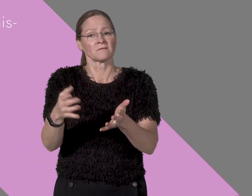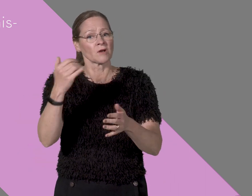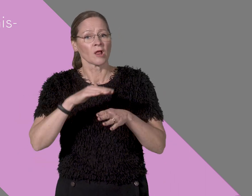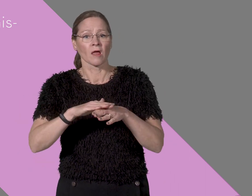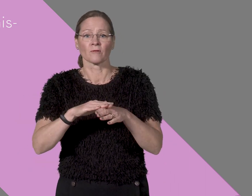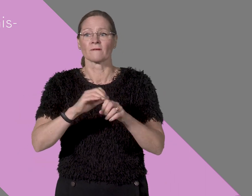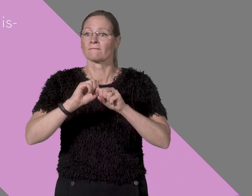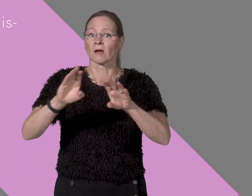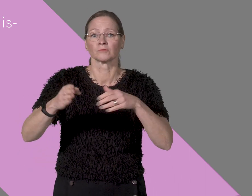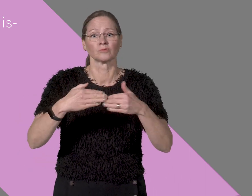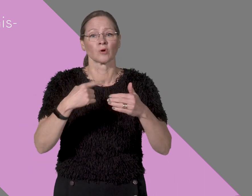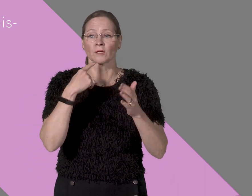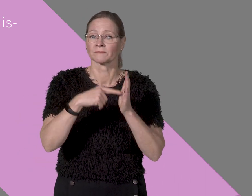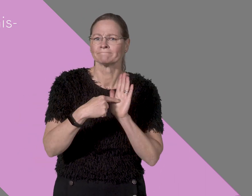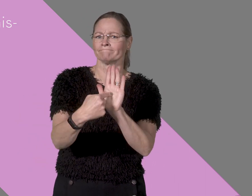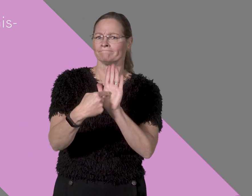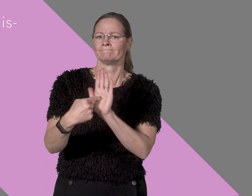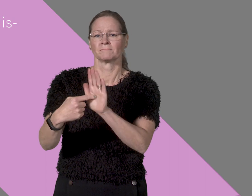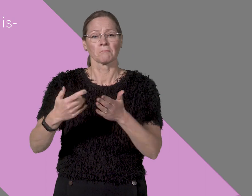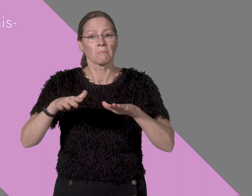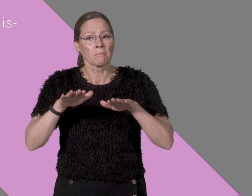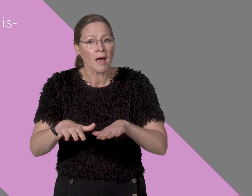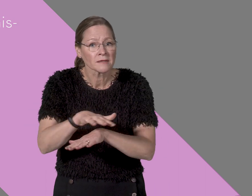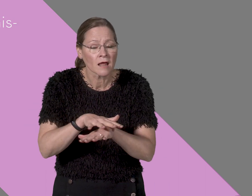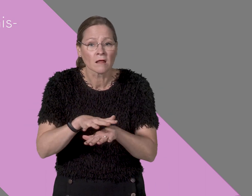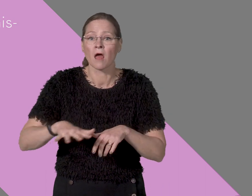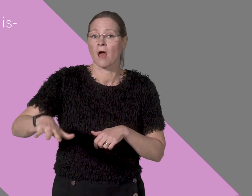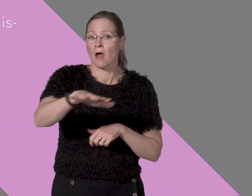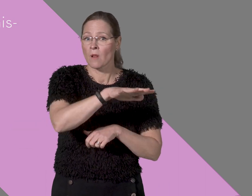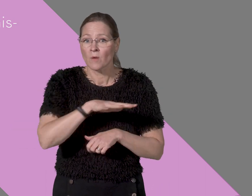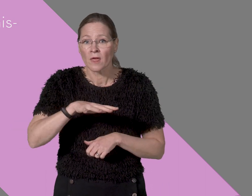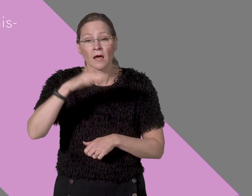ja sitä voi käyttää vaikuttamistyössä paikallisella, alueellisella, -